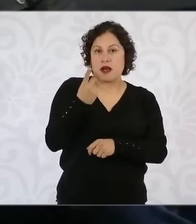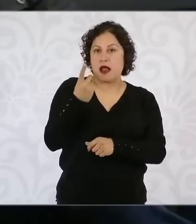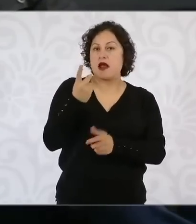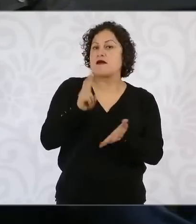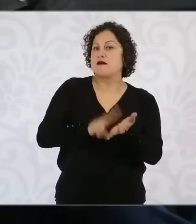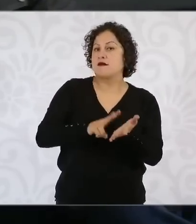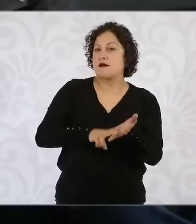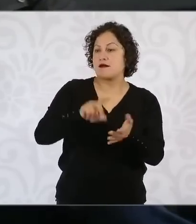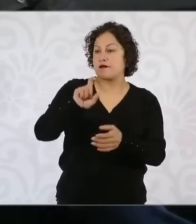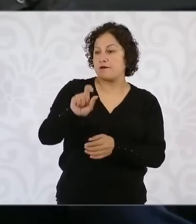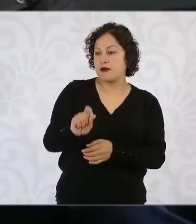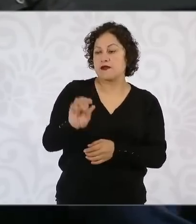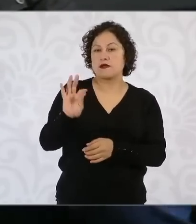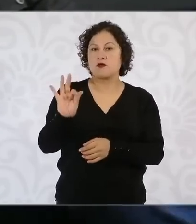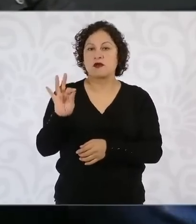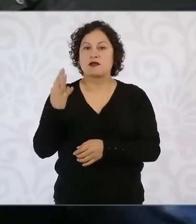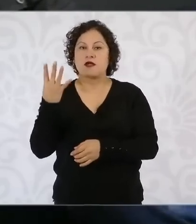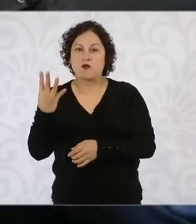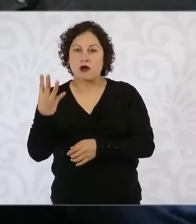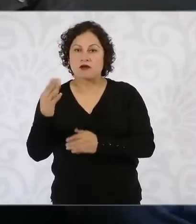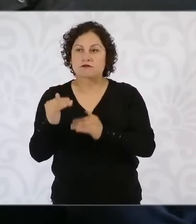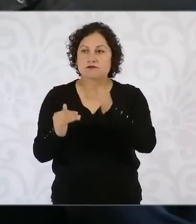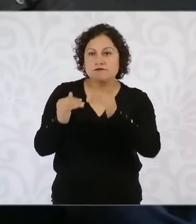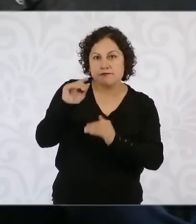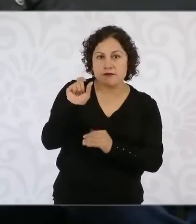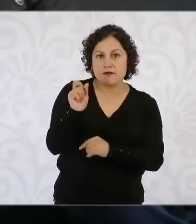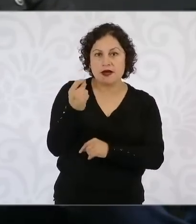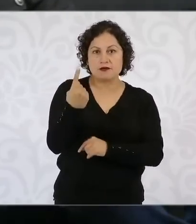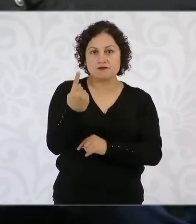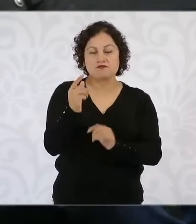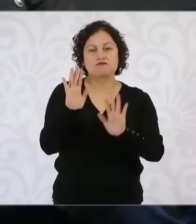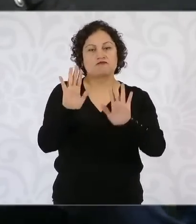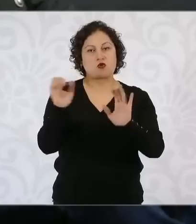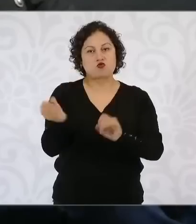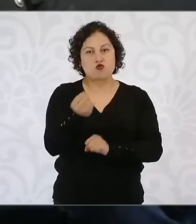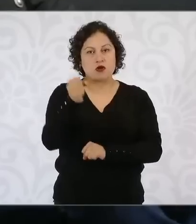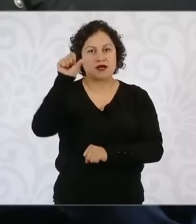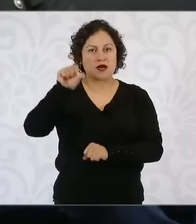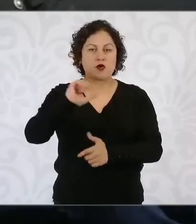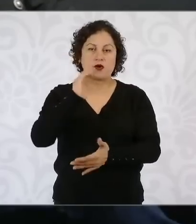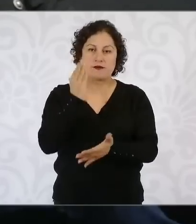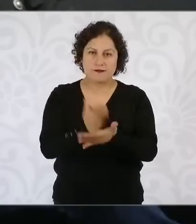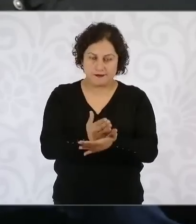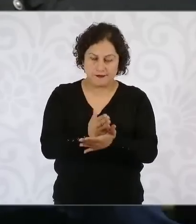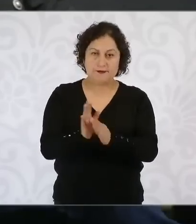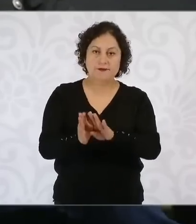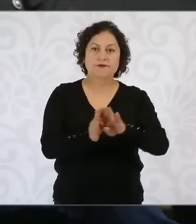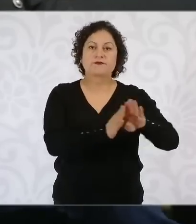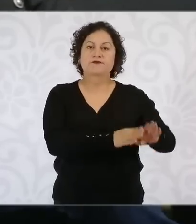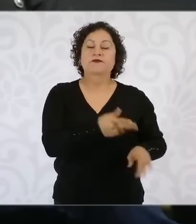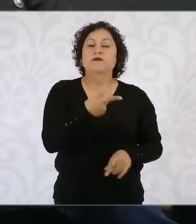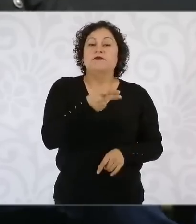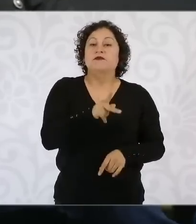estar en 21 pero sí conocer qué instrucción dio al secretario de Hacienda Rogelio Ramírez de lao para